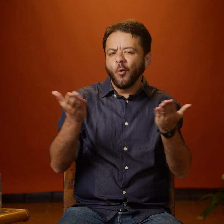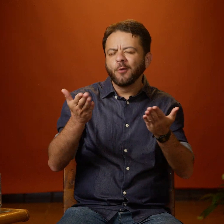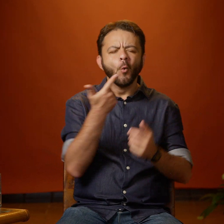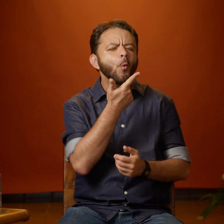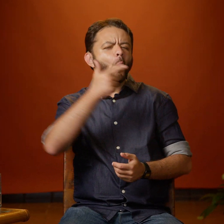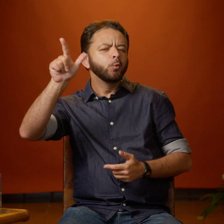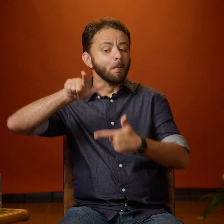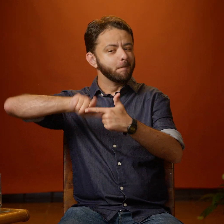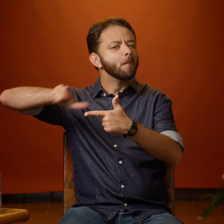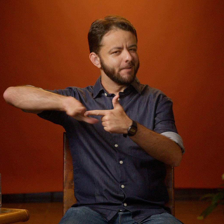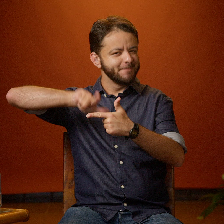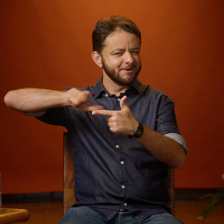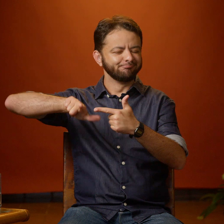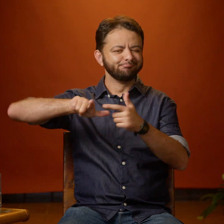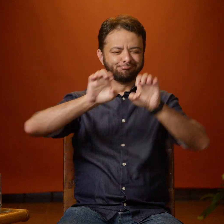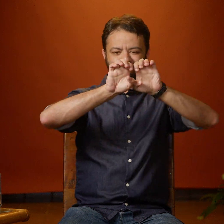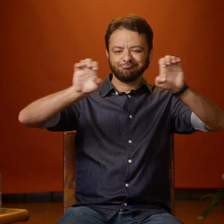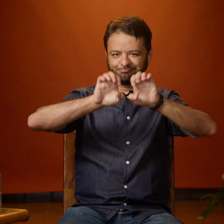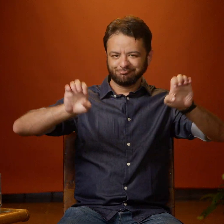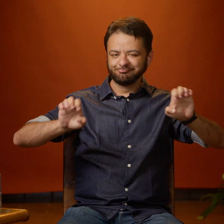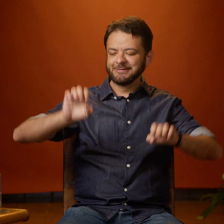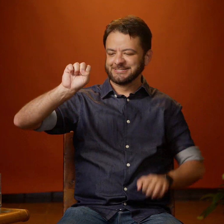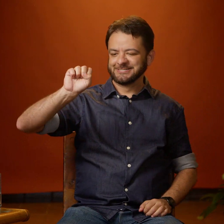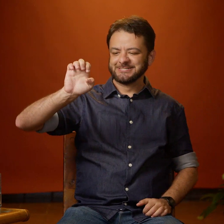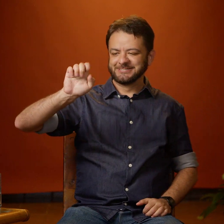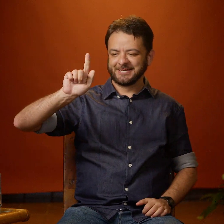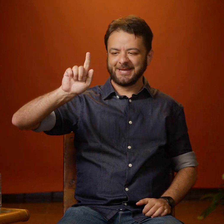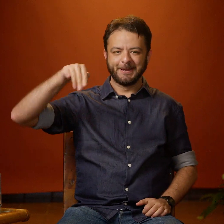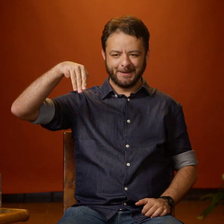Agora, um outro problema, que a gente tem na estrutura da segmentação.